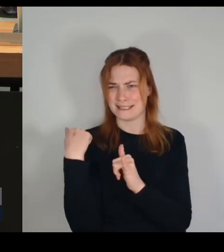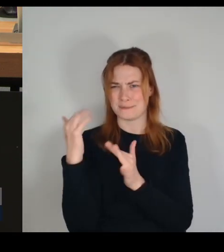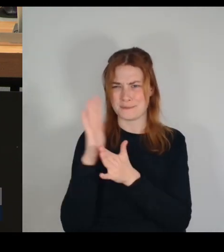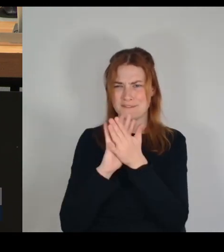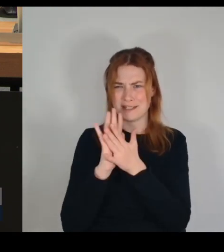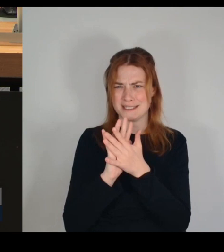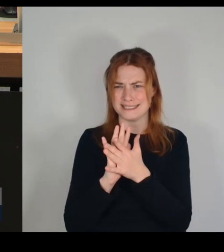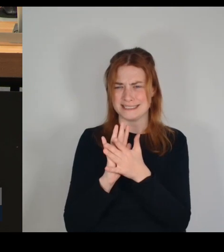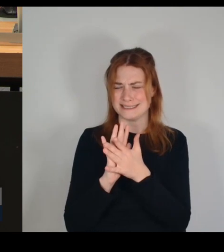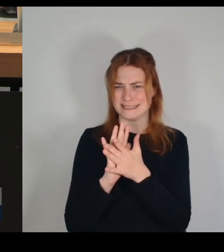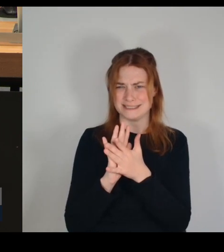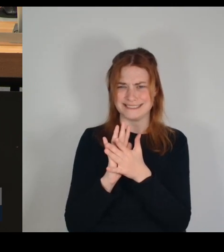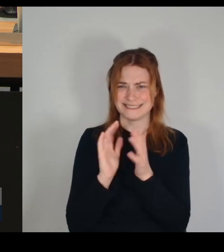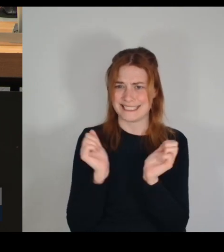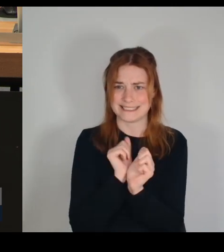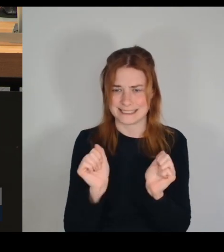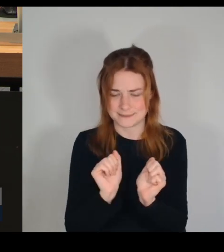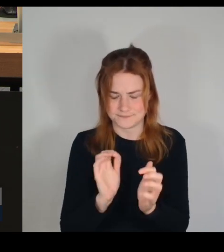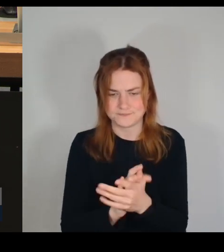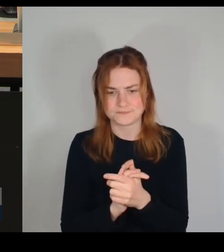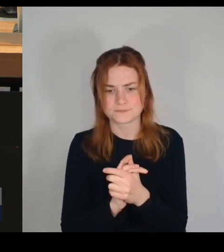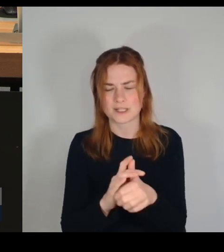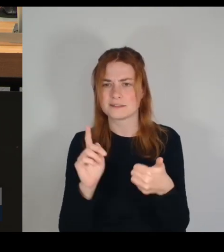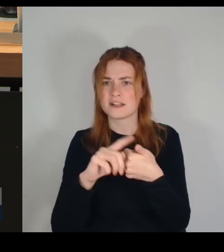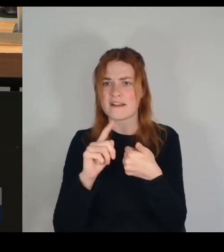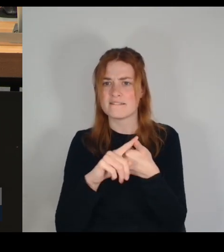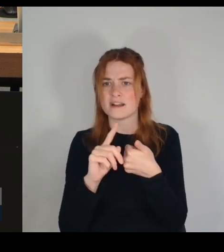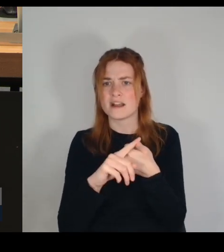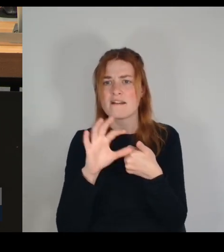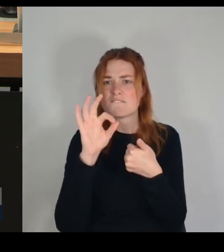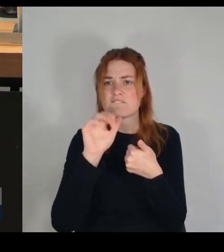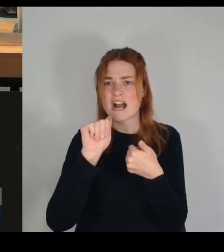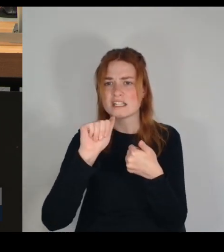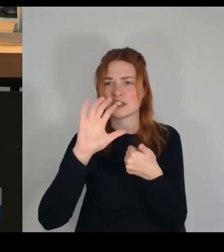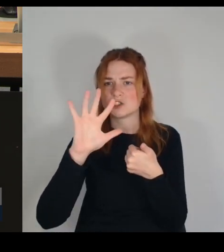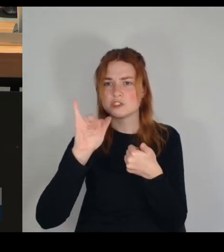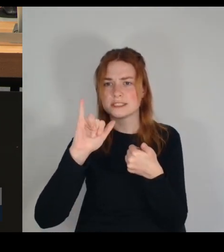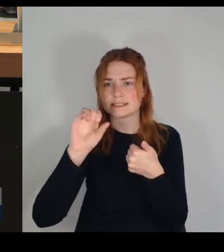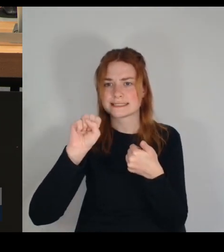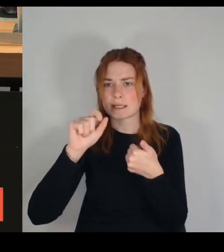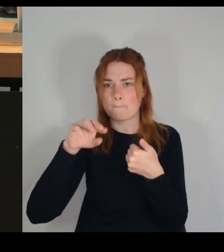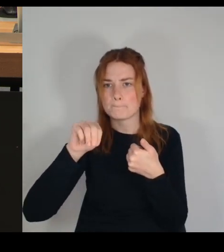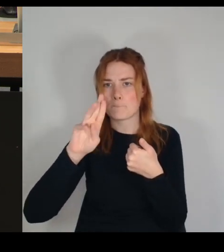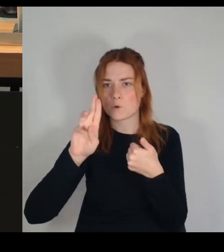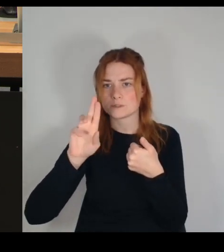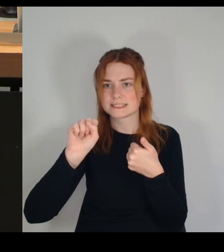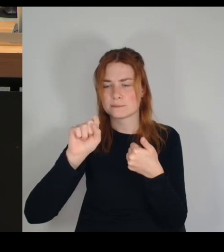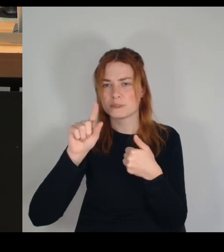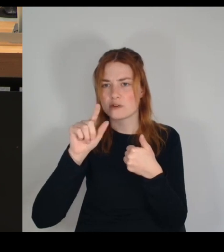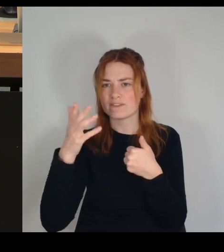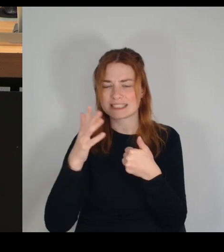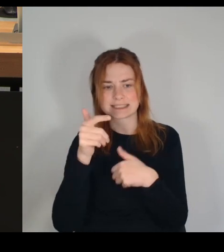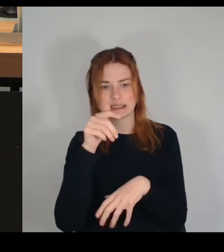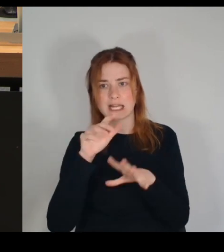Faschismus ist alle zusammen gegen einen anderen. Das ist Faschismus. Sie haben es einfach nicht verstanden. Kommt aus dem Italienischen.